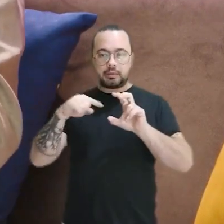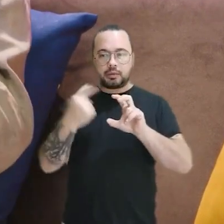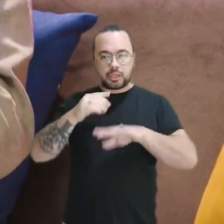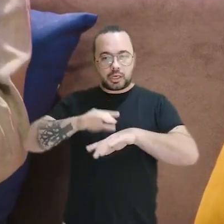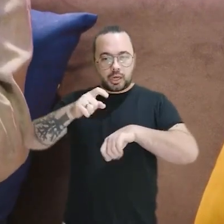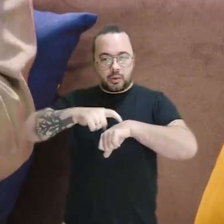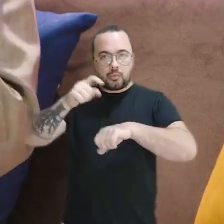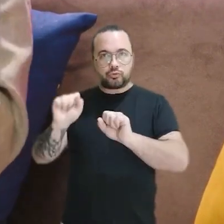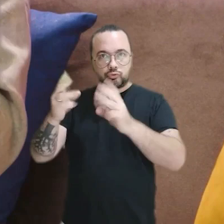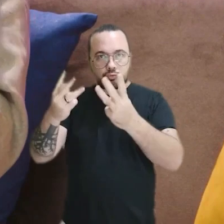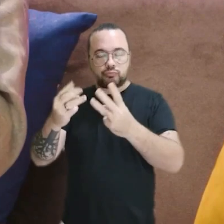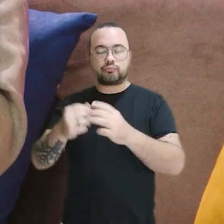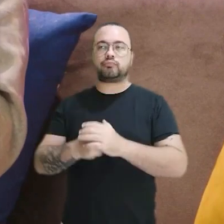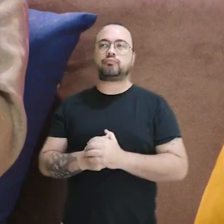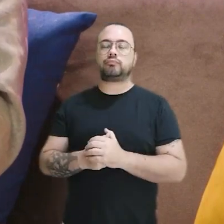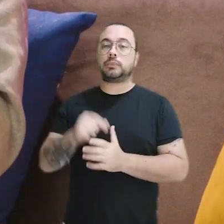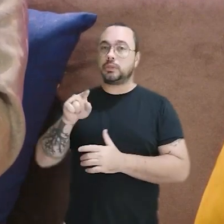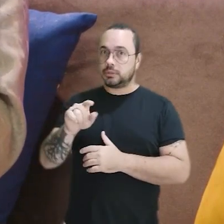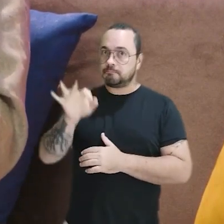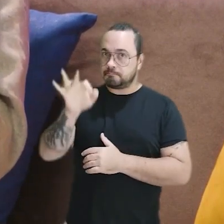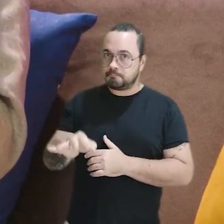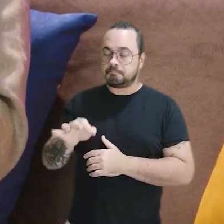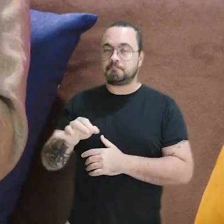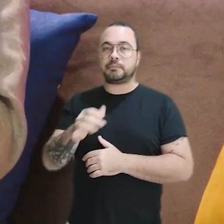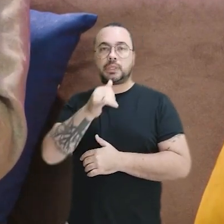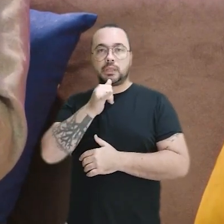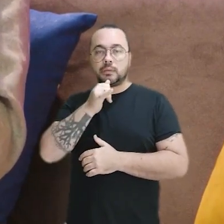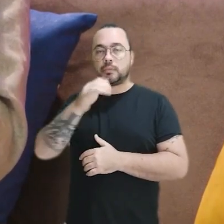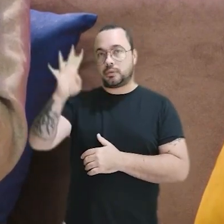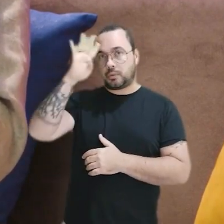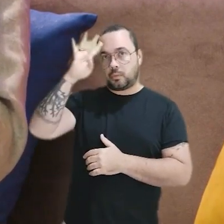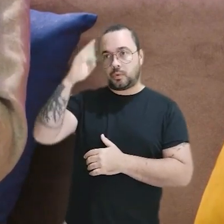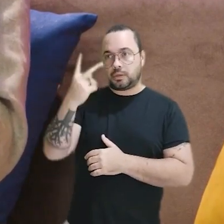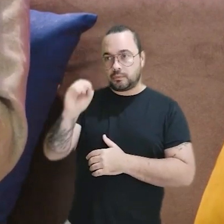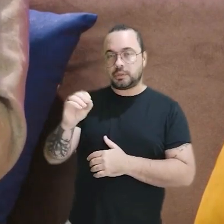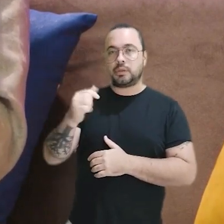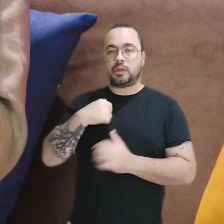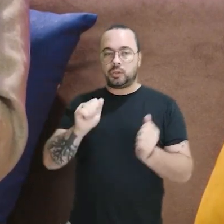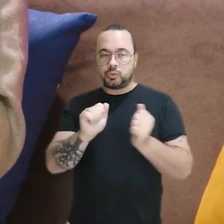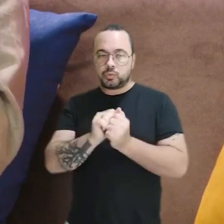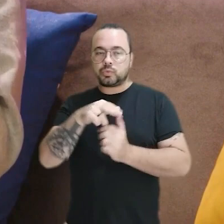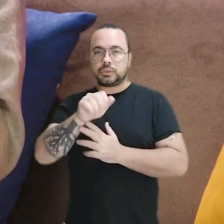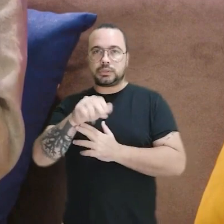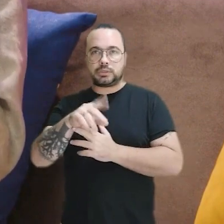do show. Esse é um dos que deu certo. A gente tem o "Quarta às 20h", que é um show que eventualmente eu e o Nando Viana fazemos, que é um show que a gente só fala